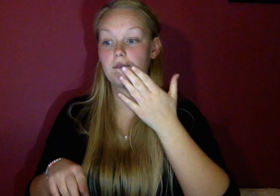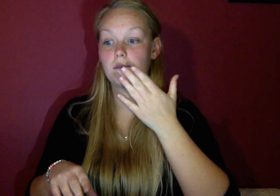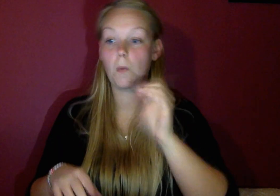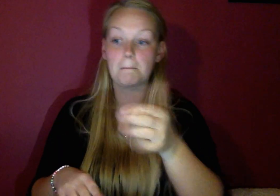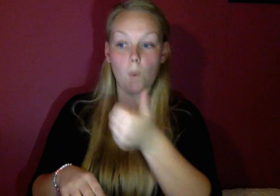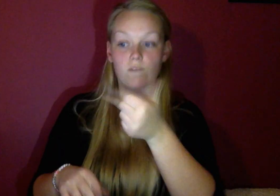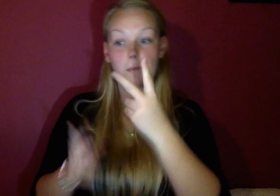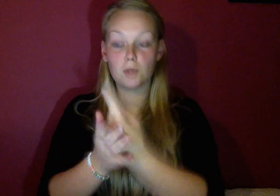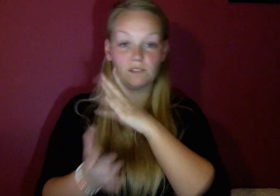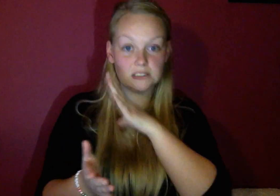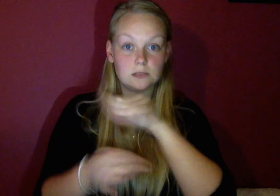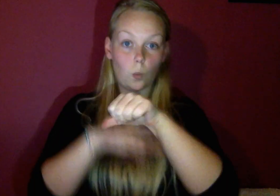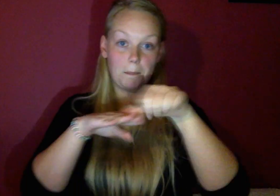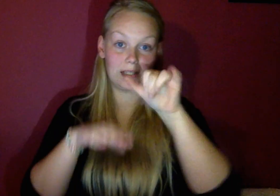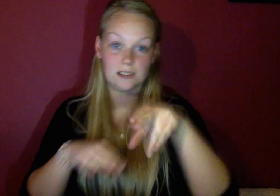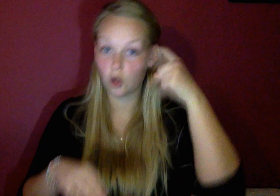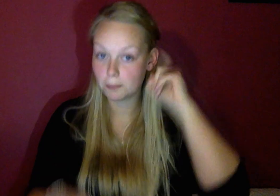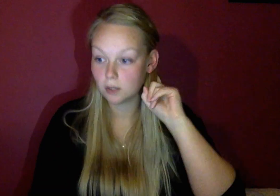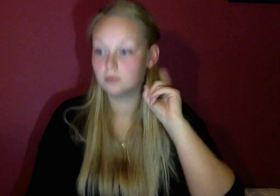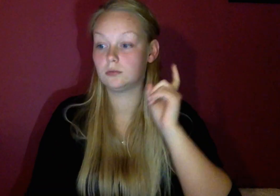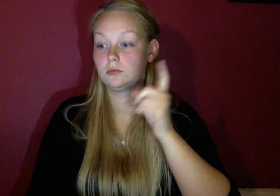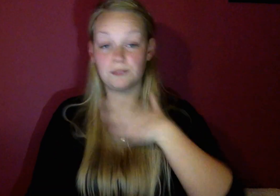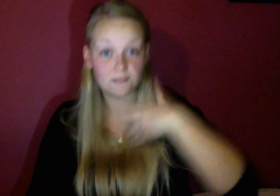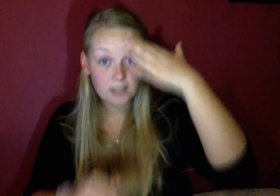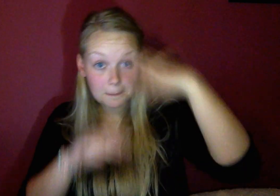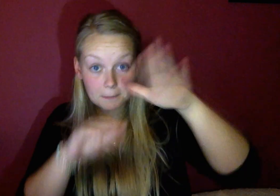om behov eller möjlighet finns att operera in hörapparat. Vill du veta mer?"